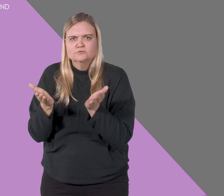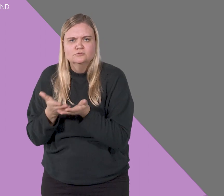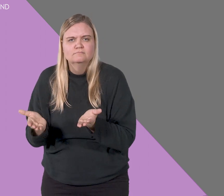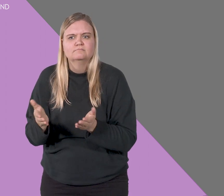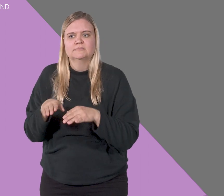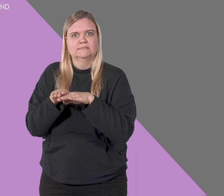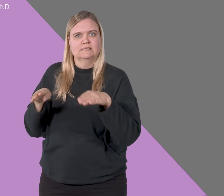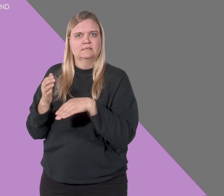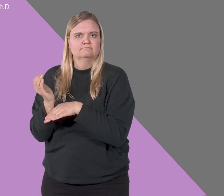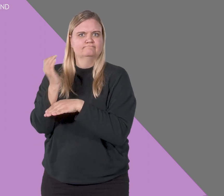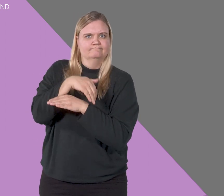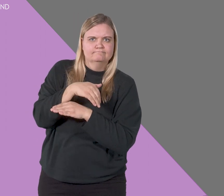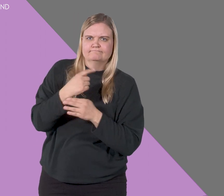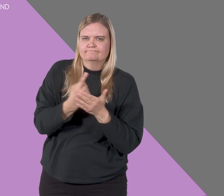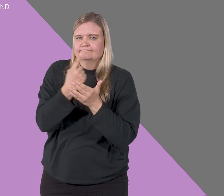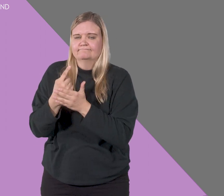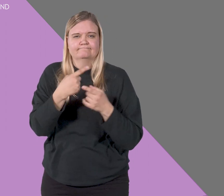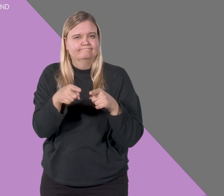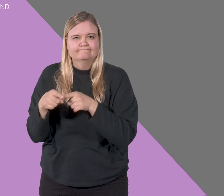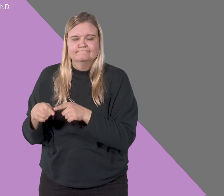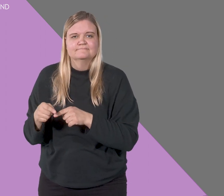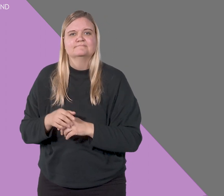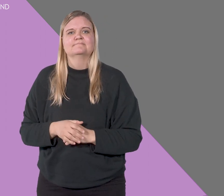både på och bakom scenen.